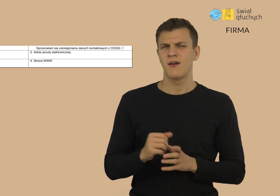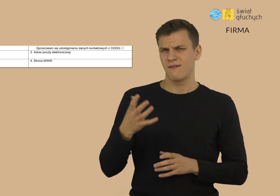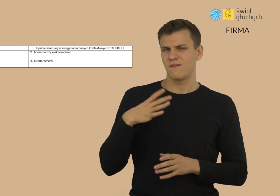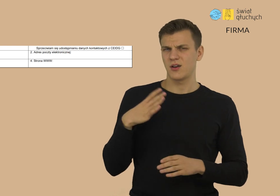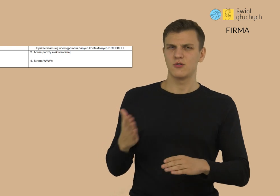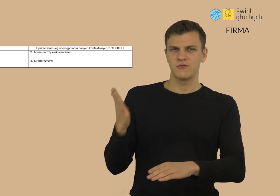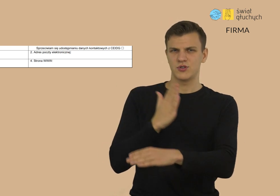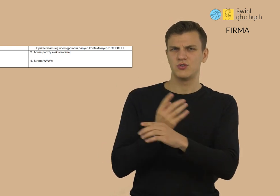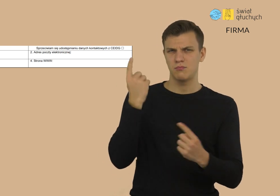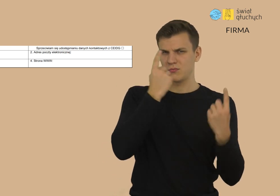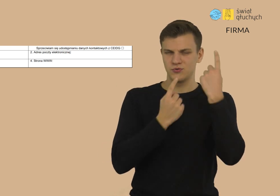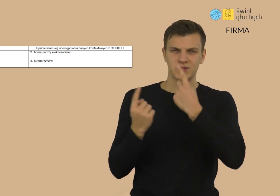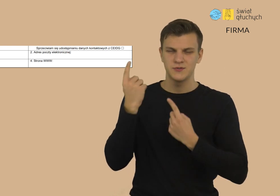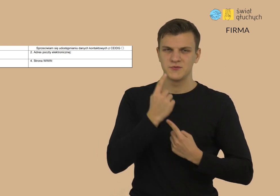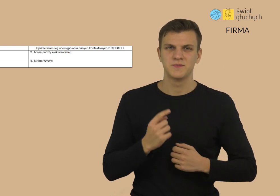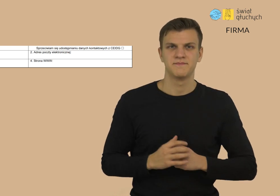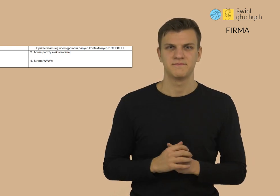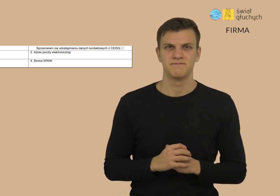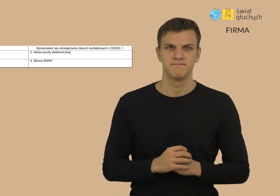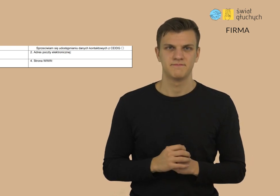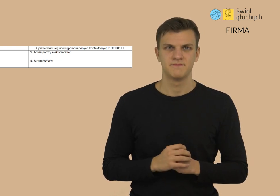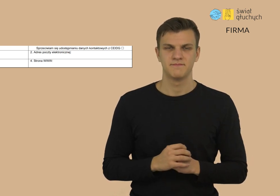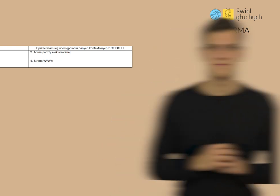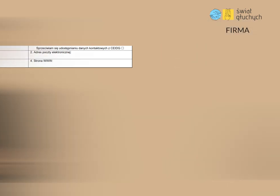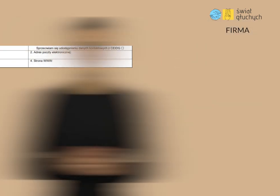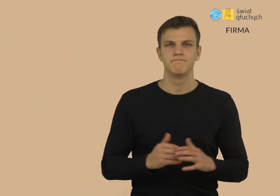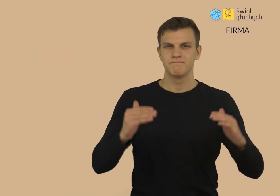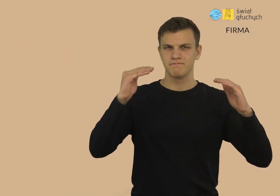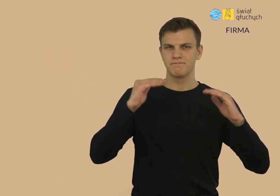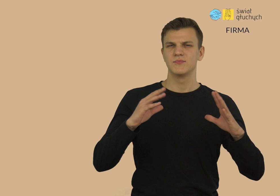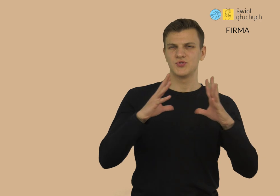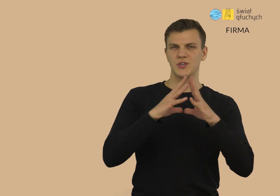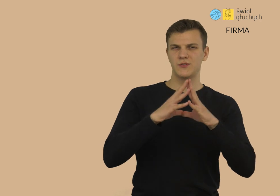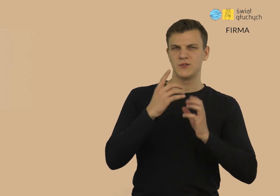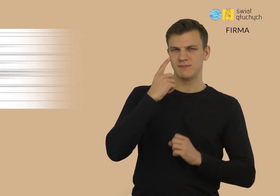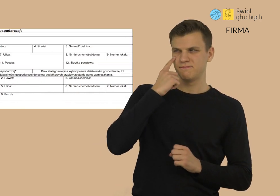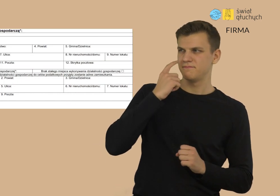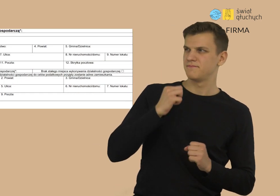Przemyśl wcześniej jakie dane podasz do kontaktu. Dziesiąty punkt.